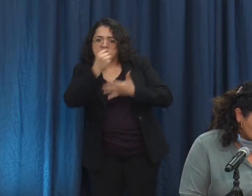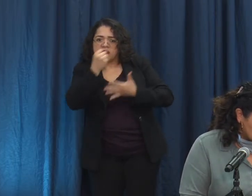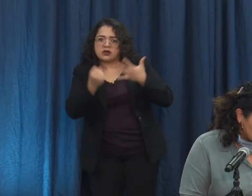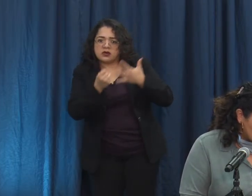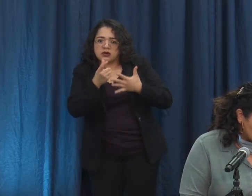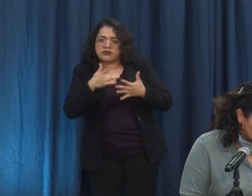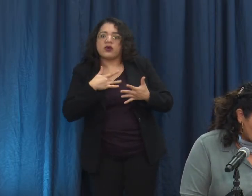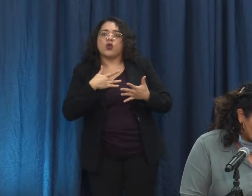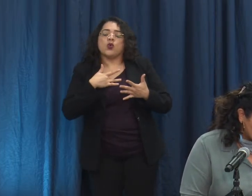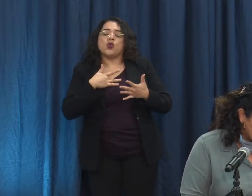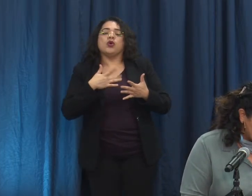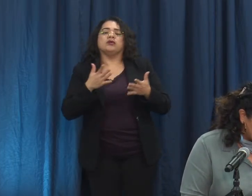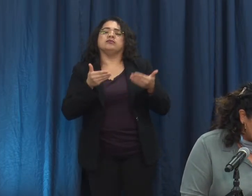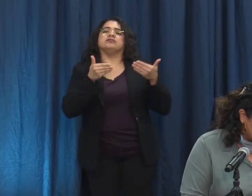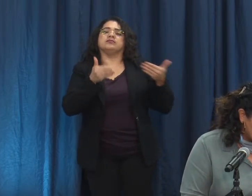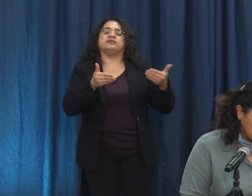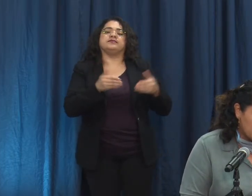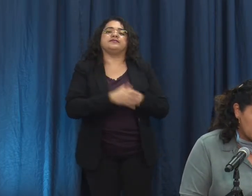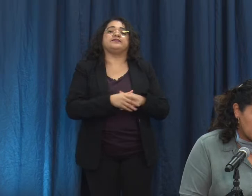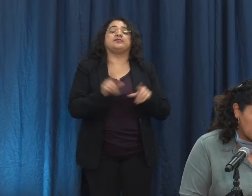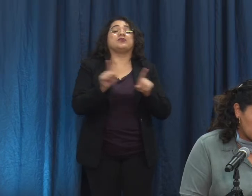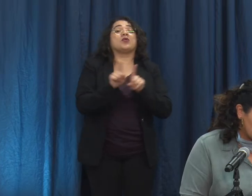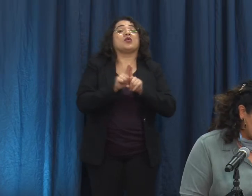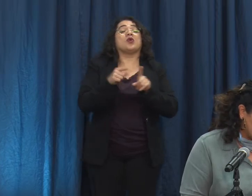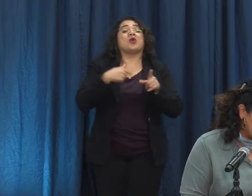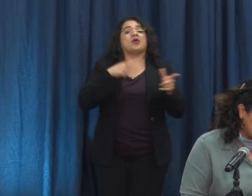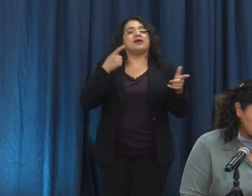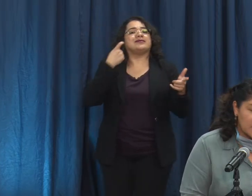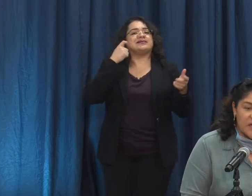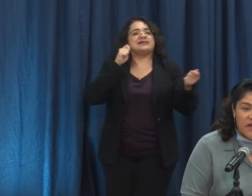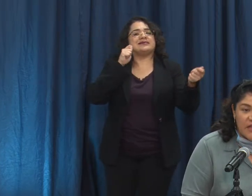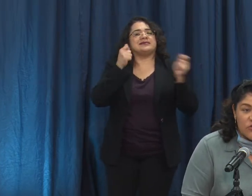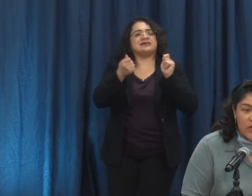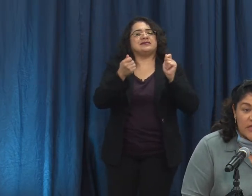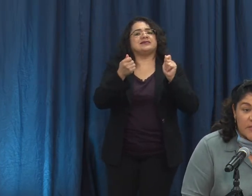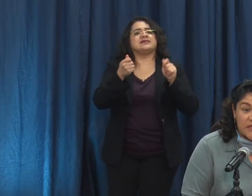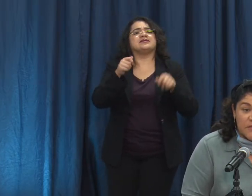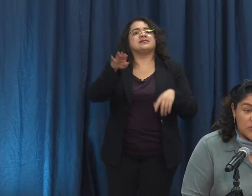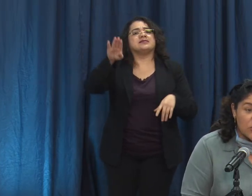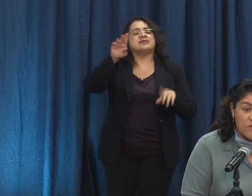haciendo algunos cambios en la forma que esta trabajando el Departamento de